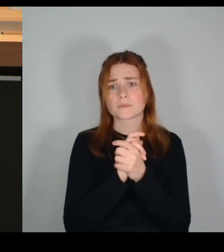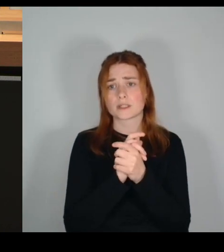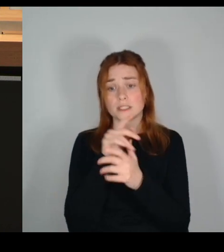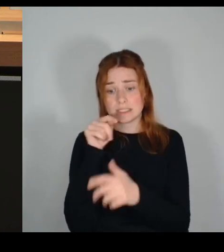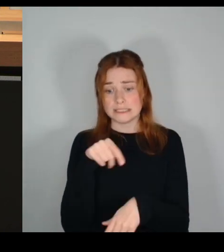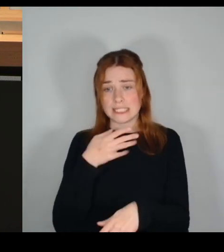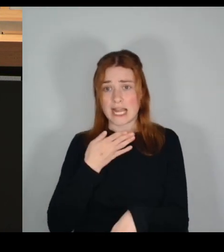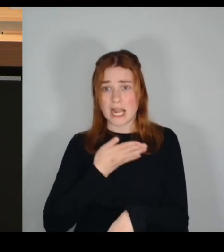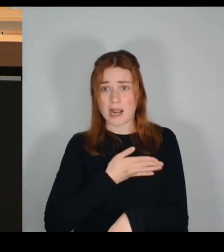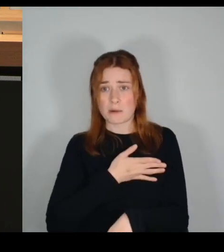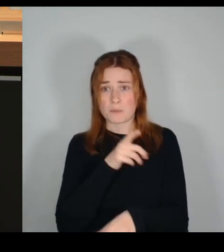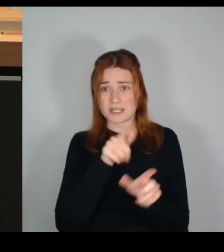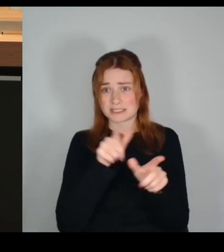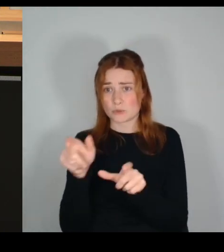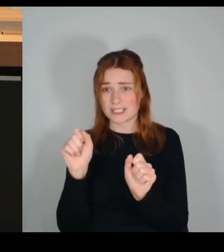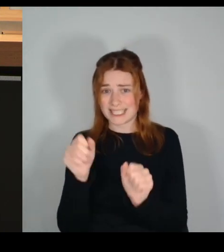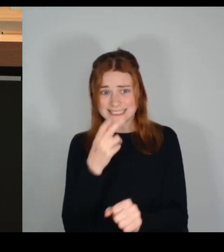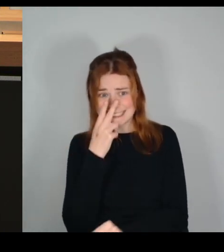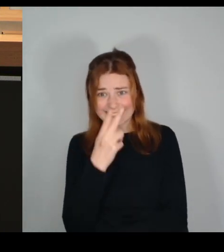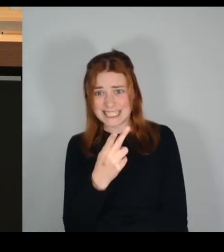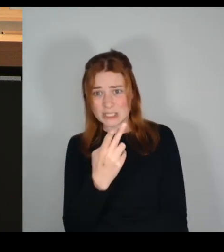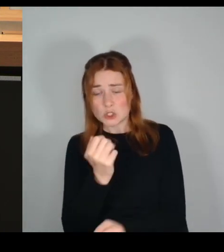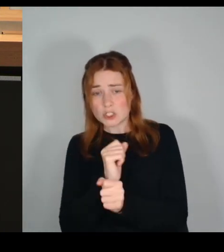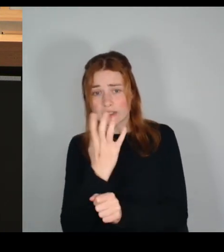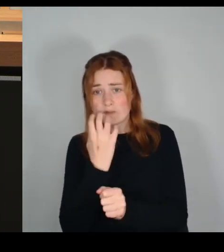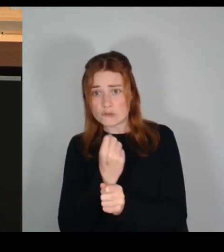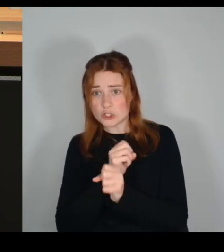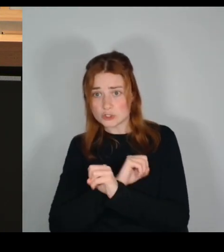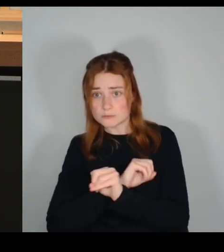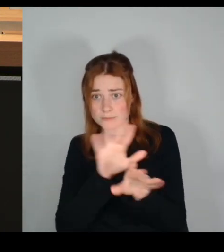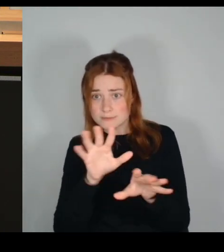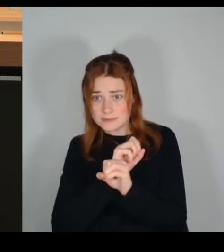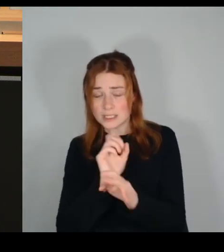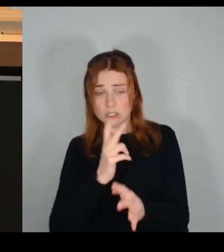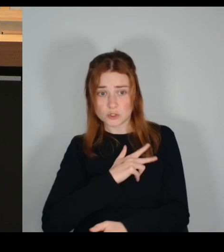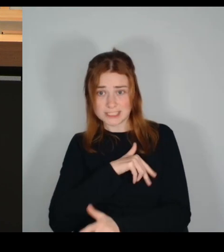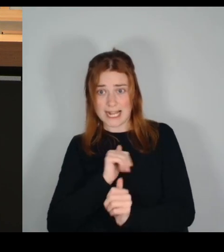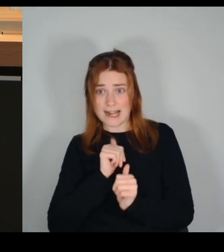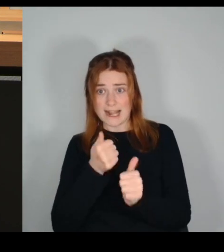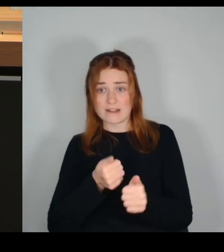zustehenden sozialen Hilfen in Anspruch nehmen, müssen wir umsteuern. Und deshalb fordern wir den Senat